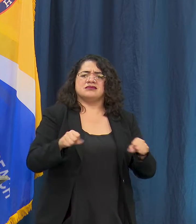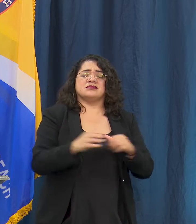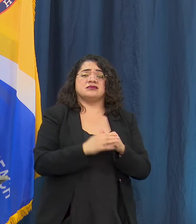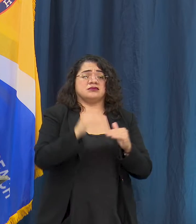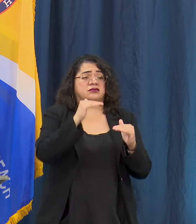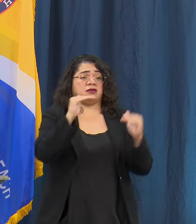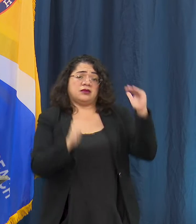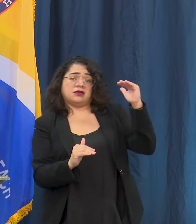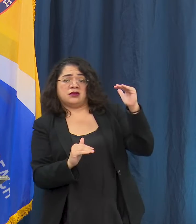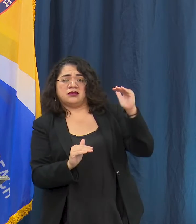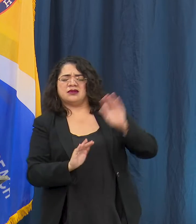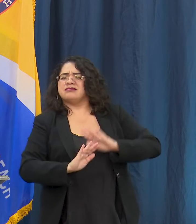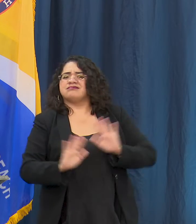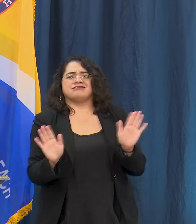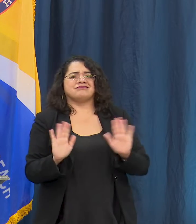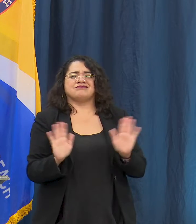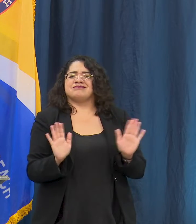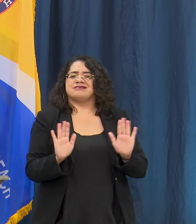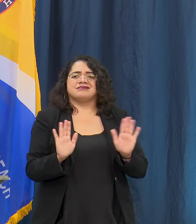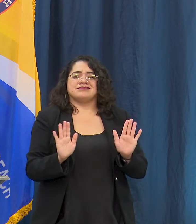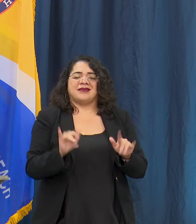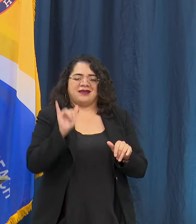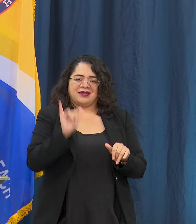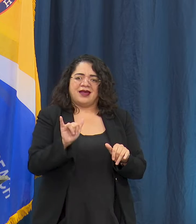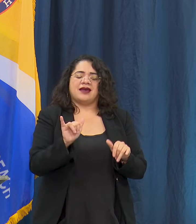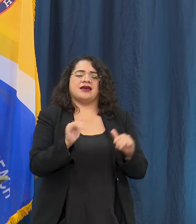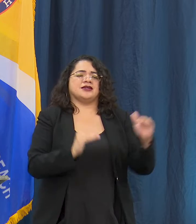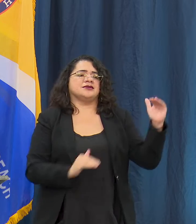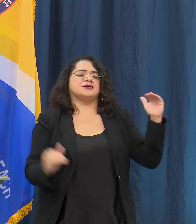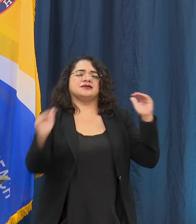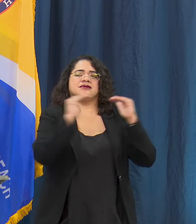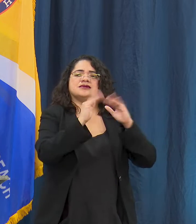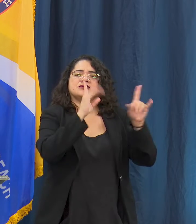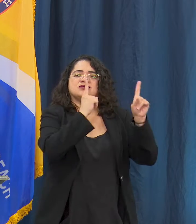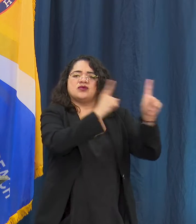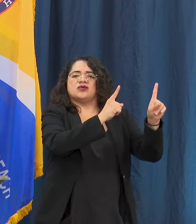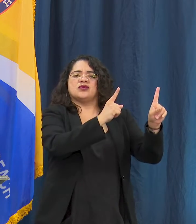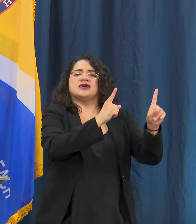las vidas de la comunidad negra son muy importantes para mí para nosotros para